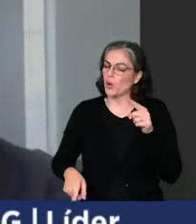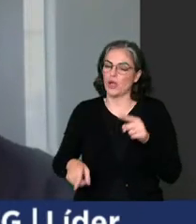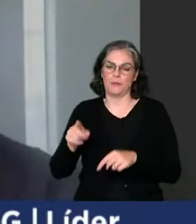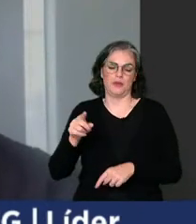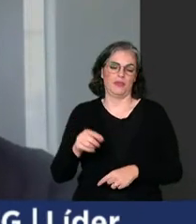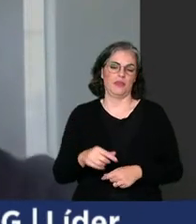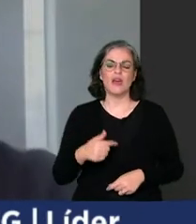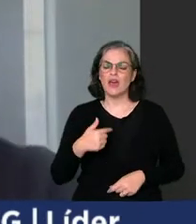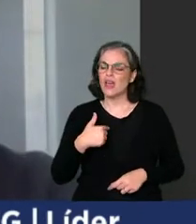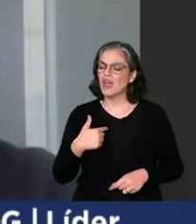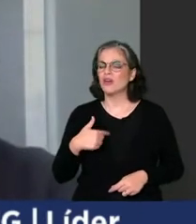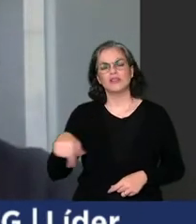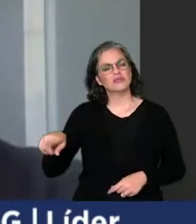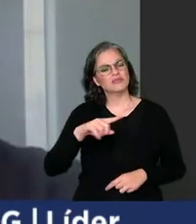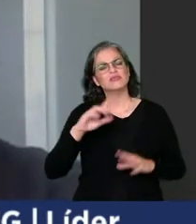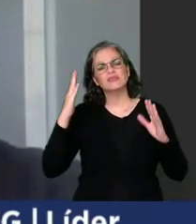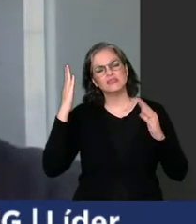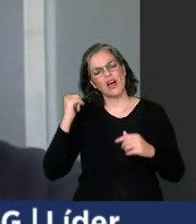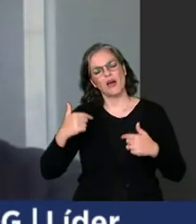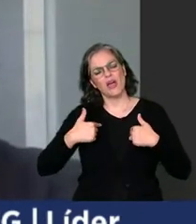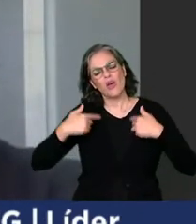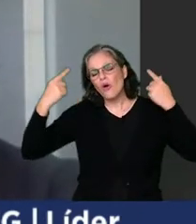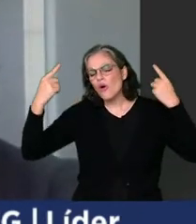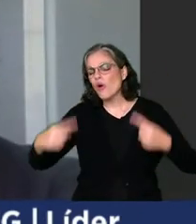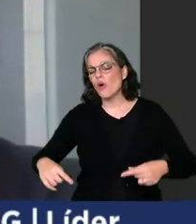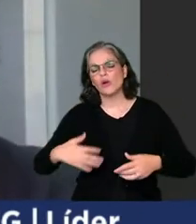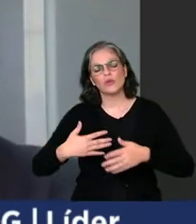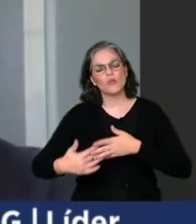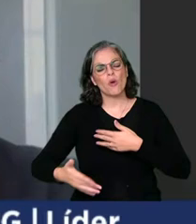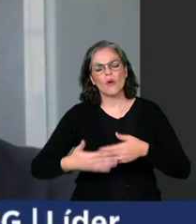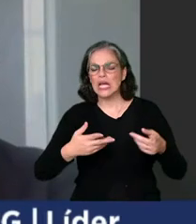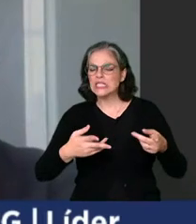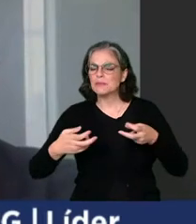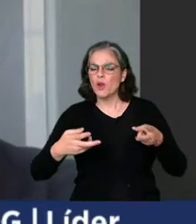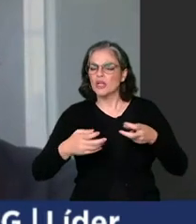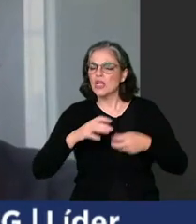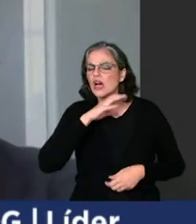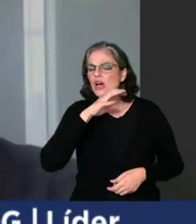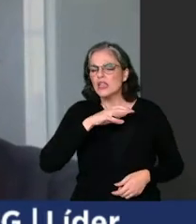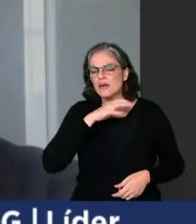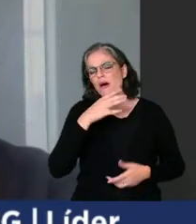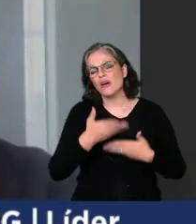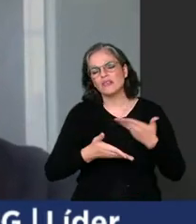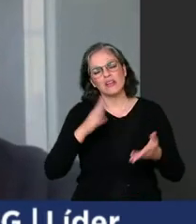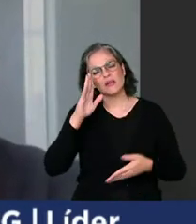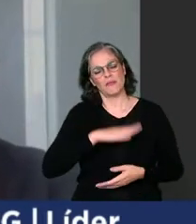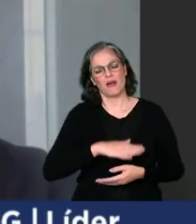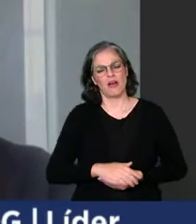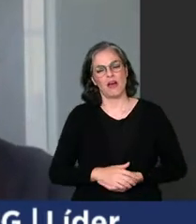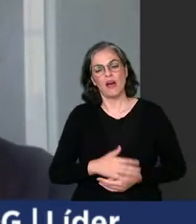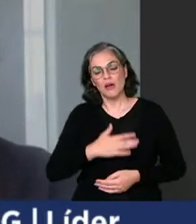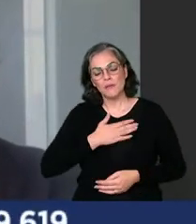A CORRIDA DE CAVALOS. TODOS SABEM QUE SOU CONTRA QUALQUER FORMA DE EXPLORAÇÃO DE ANIMAIS E MAUS-TRATOS. POR ISSO A MINHA ORIENTAÇÃO PARA QUE A GENTE POSSA DERRUBAR